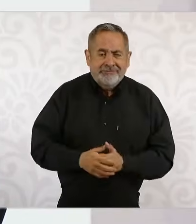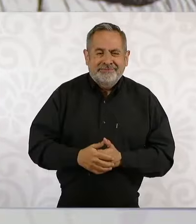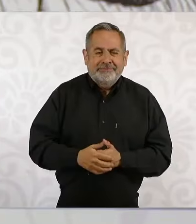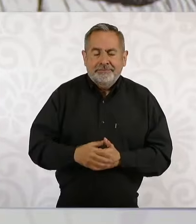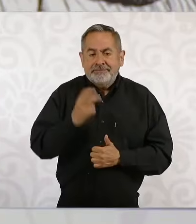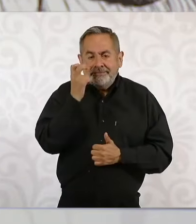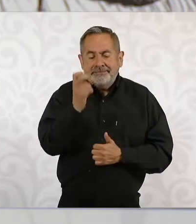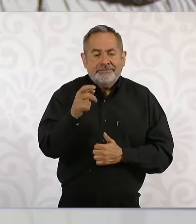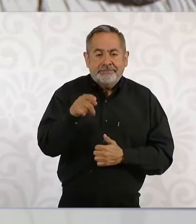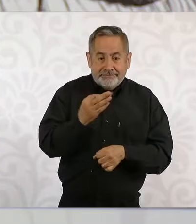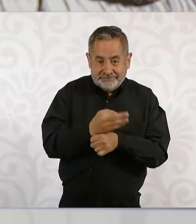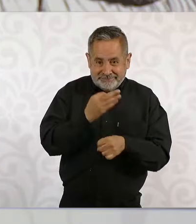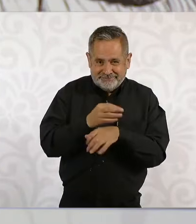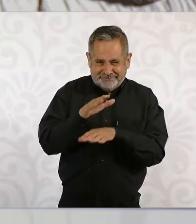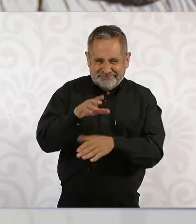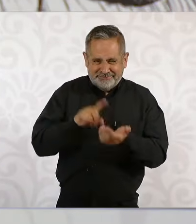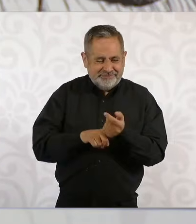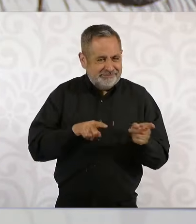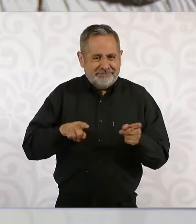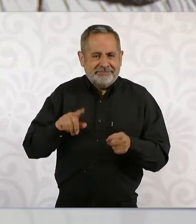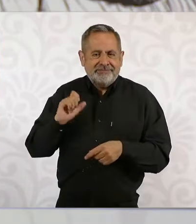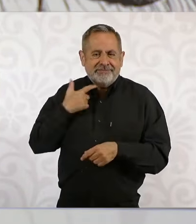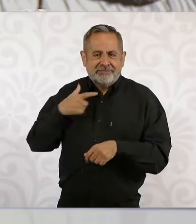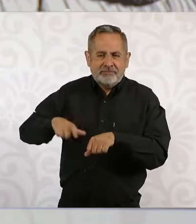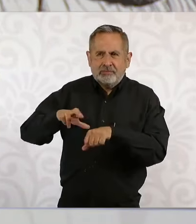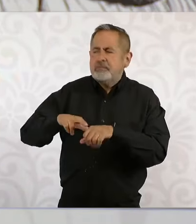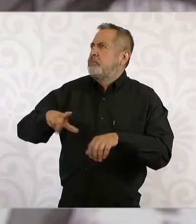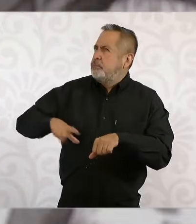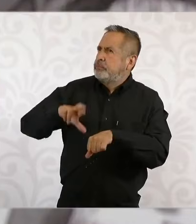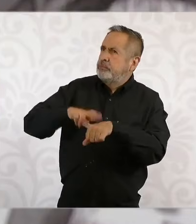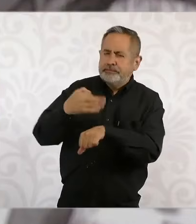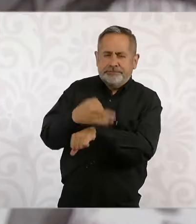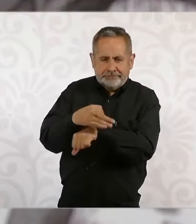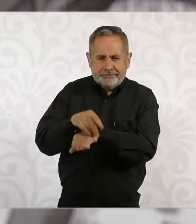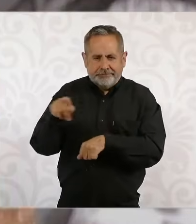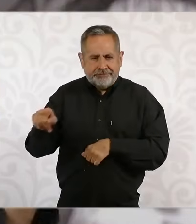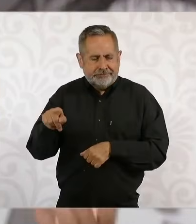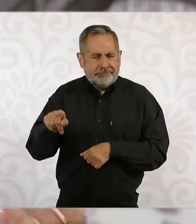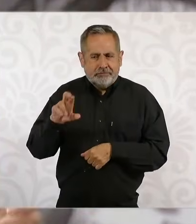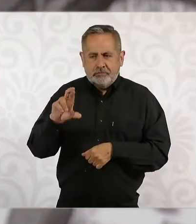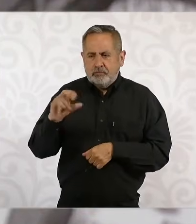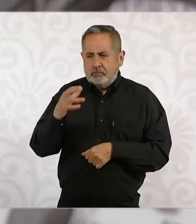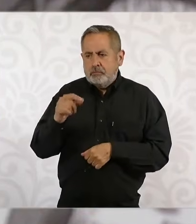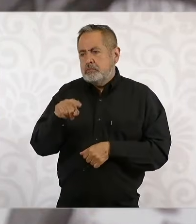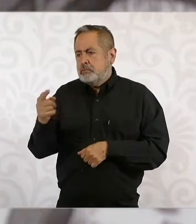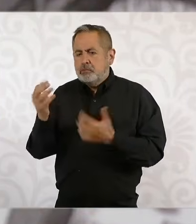lo que vivimos ahora con el ex o el gobernador con licencia de Sinaloa y otras nueve personas,